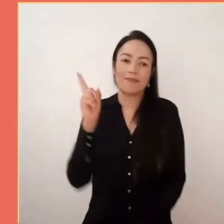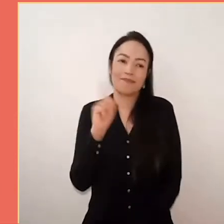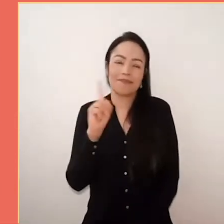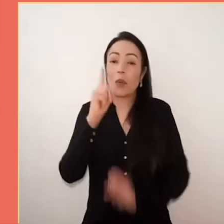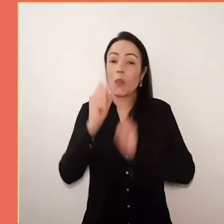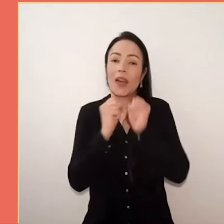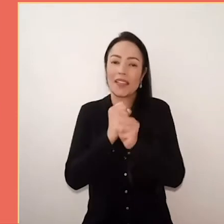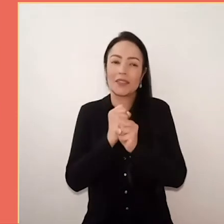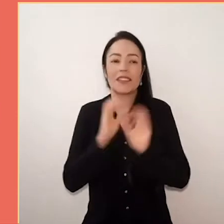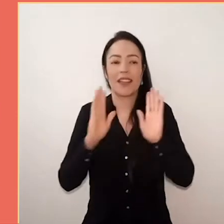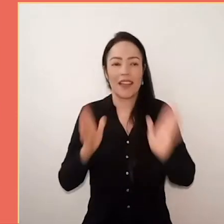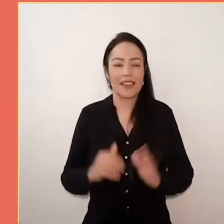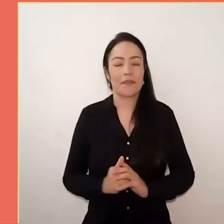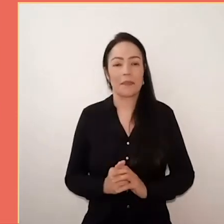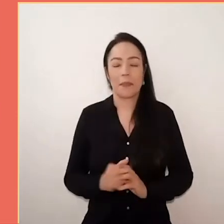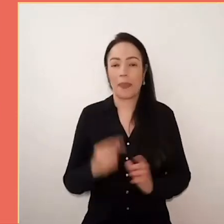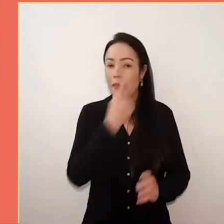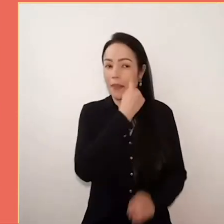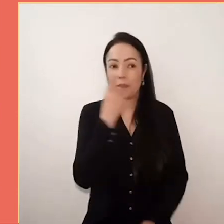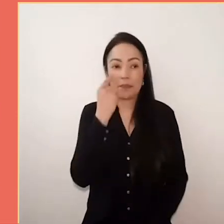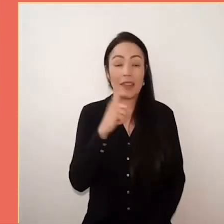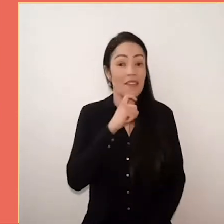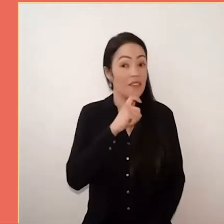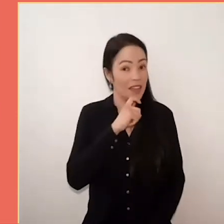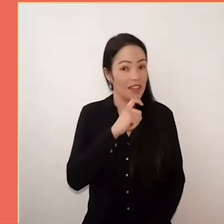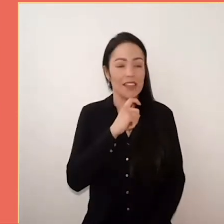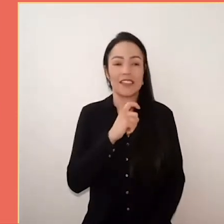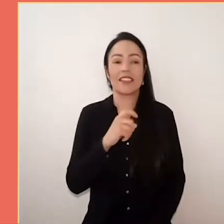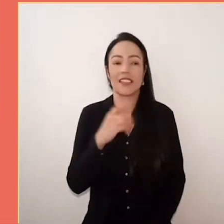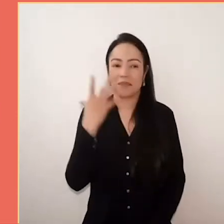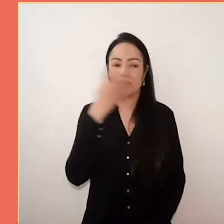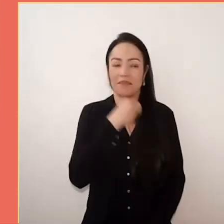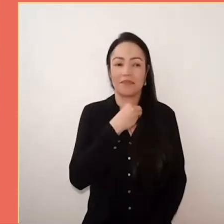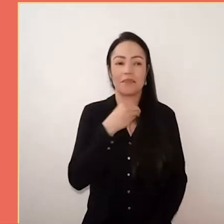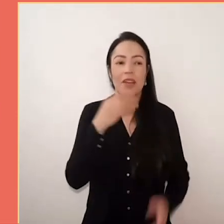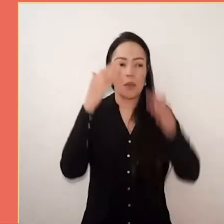Olhos verdes claros, meu cabelo todo branco